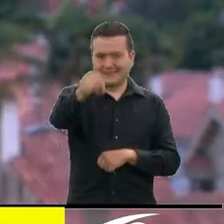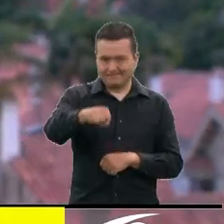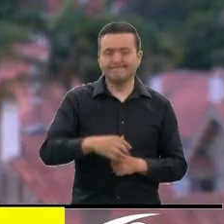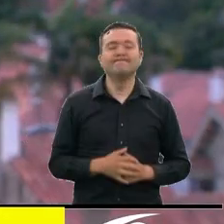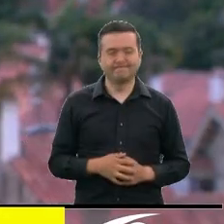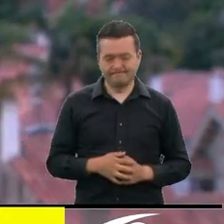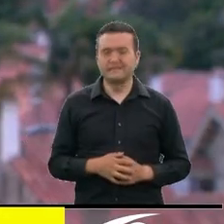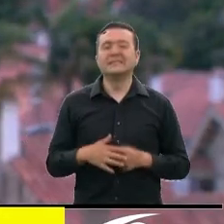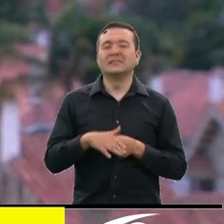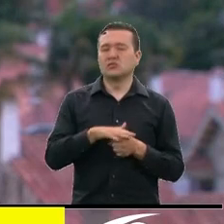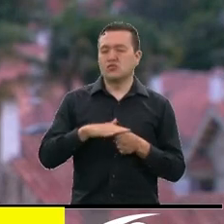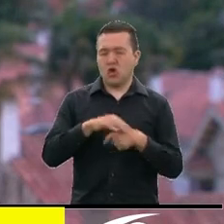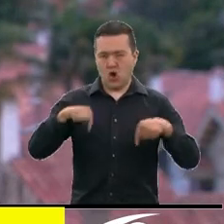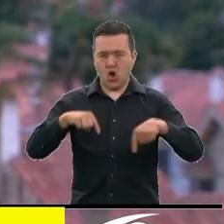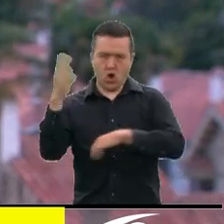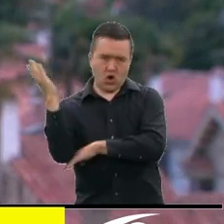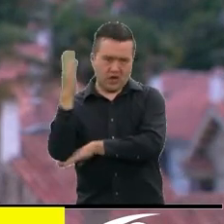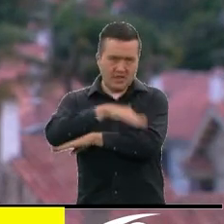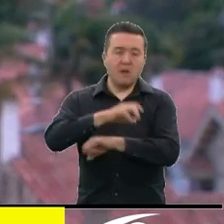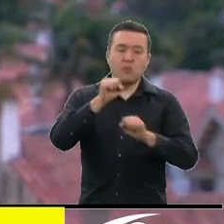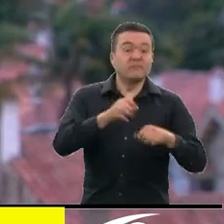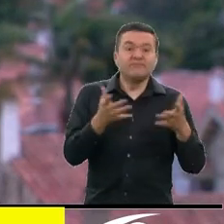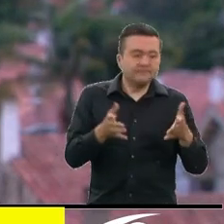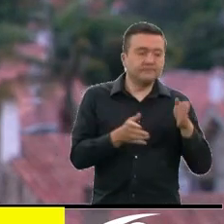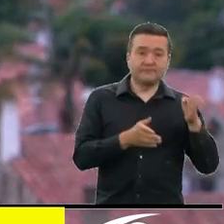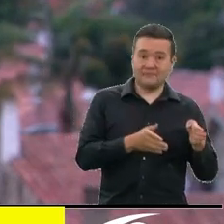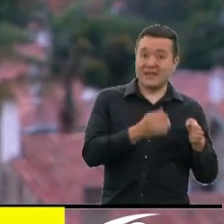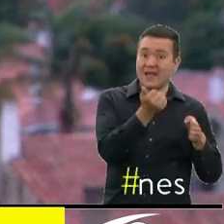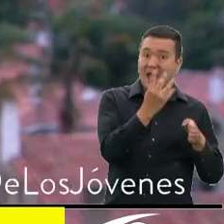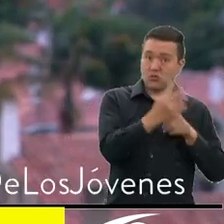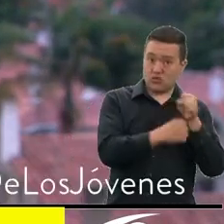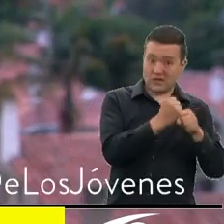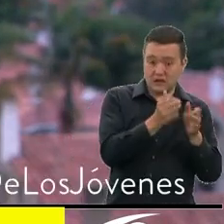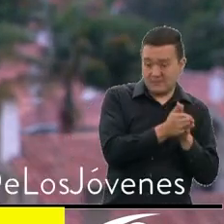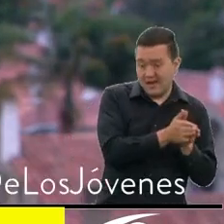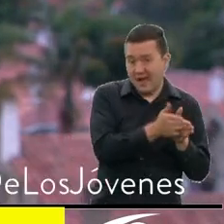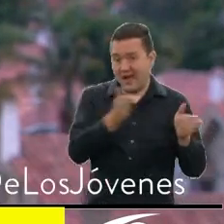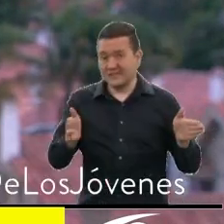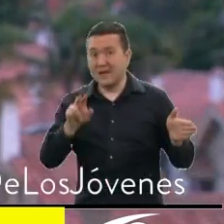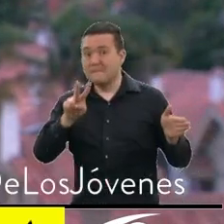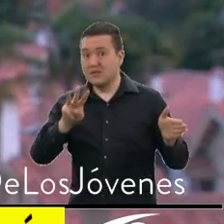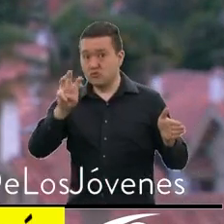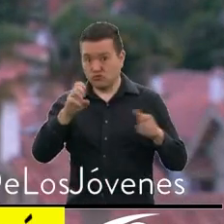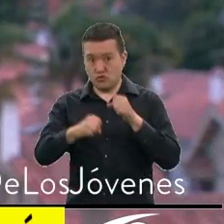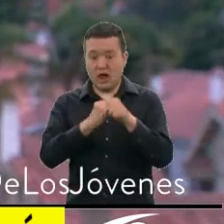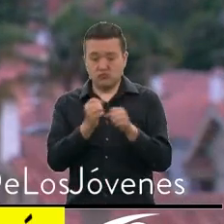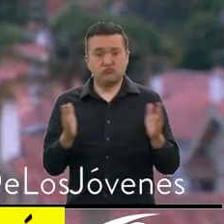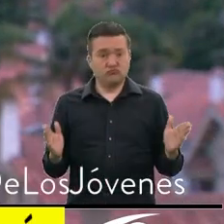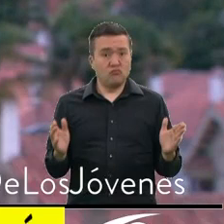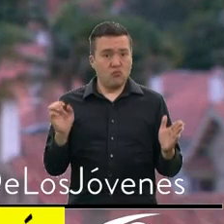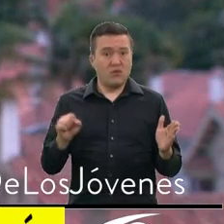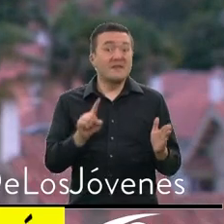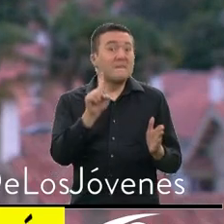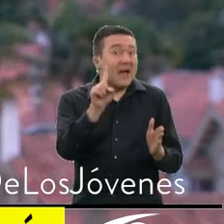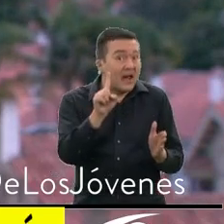porque genera descontento, incluso se habla de fraudes? ))) efectivamente un poco el